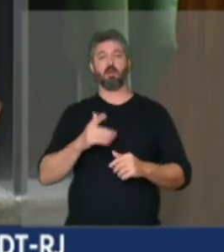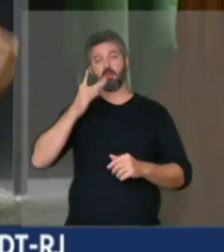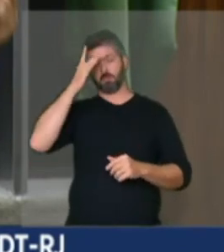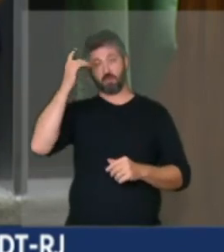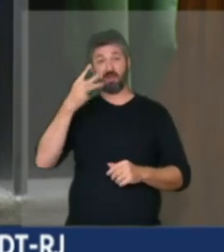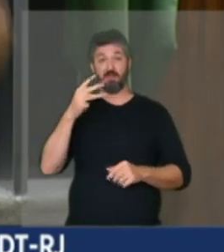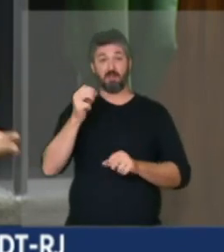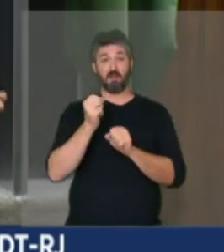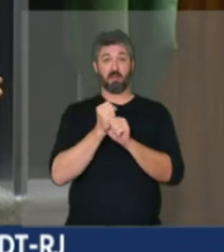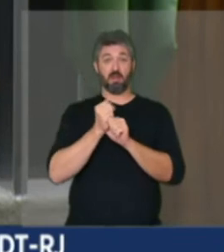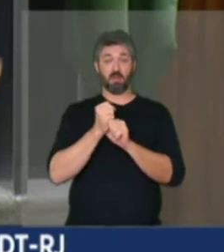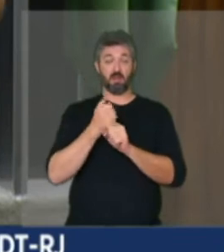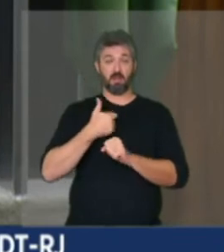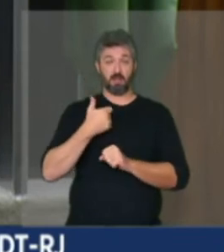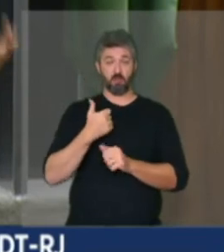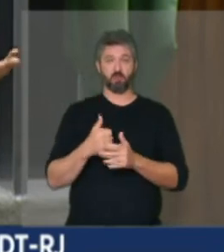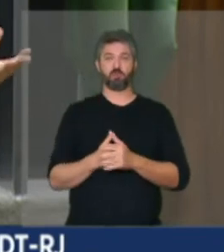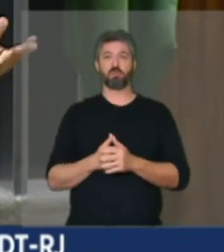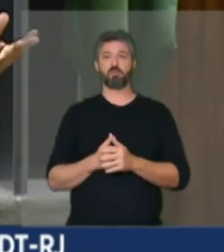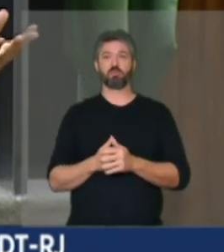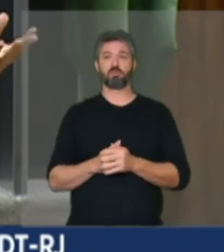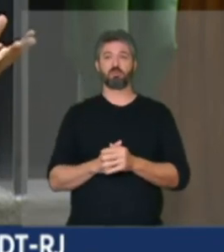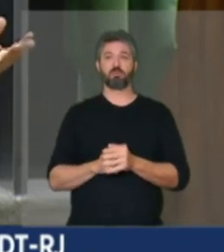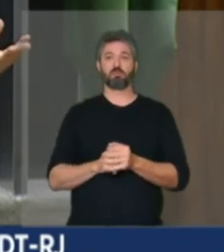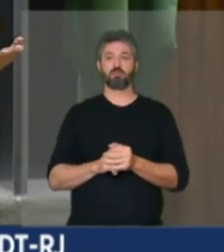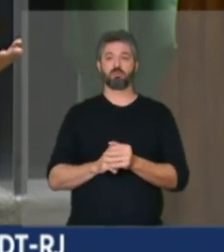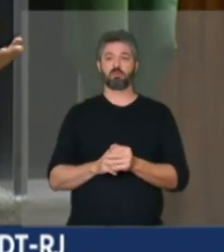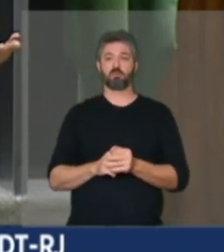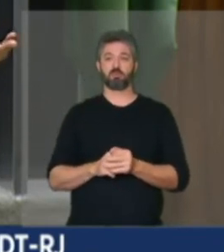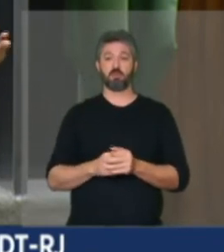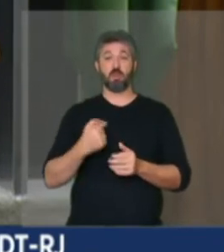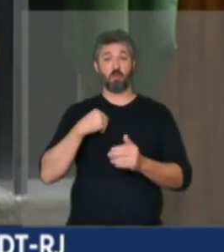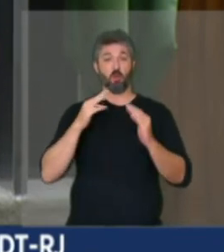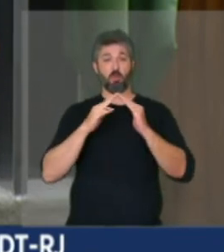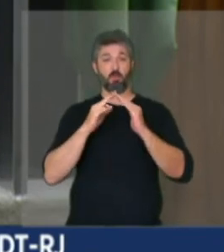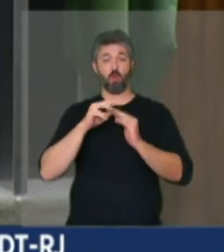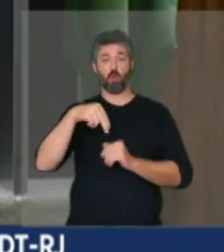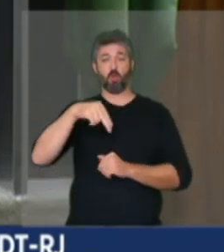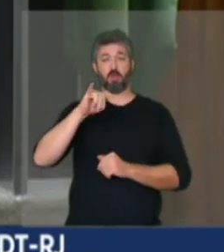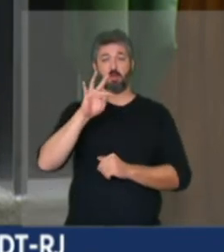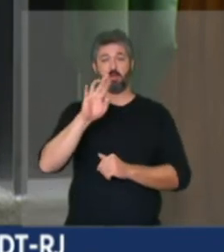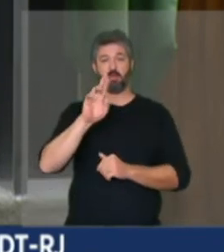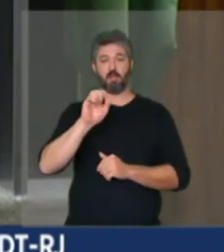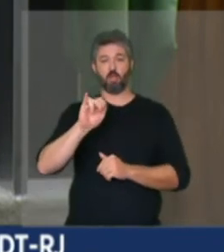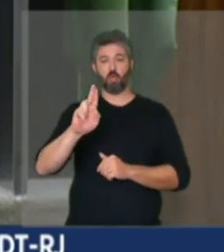ANOS E... E COM MUITO ORGULHO, COMO MORADOR... [SOA A CAMPAINHA]. -- [PRESIDENTE]: PARA CONCLUIR, SENHOR DEPUTADO. -- [DEPUTADO]: COMO